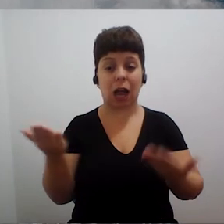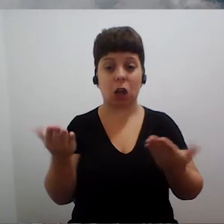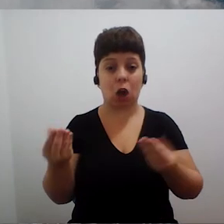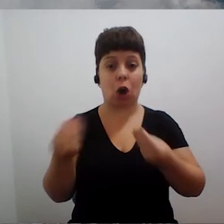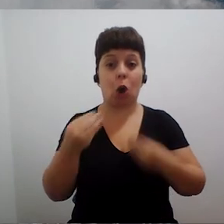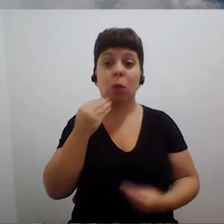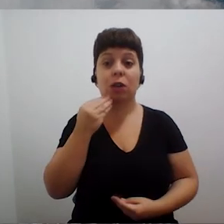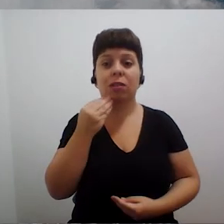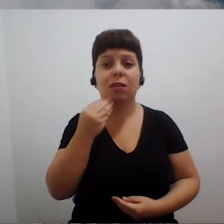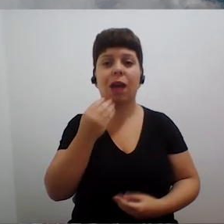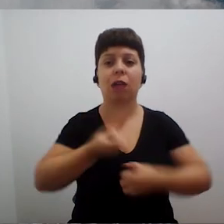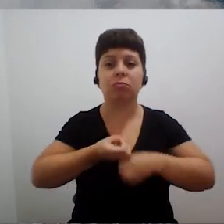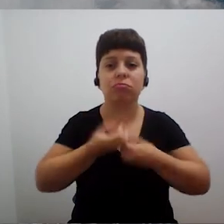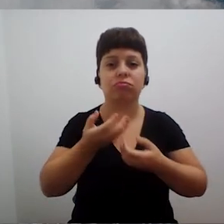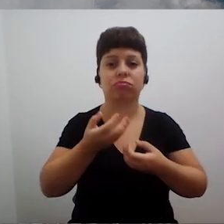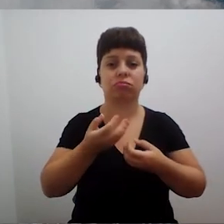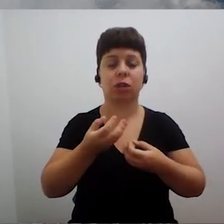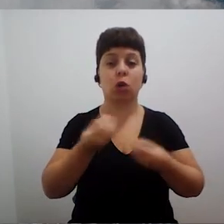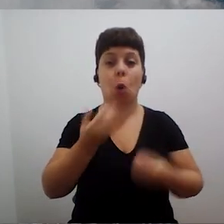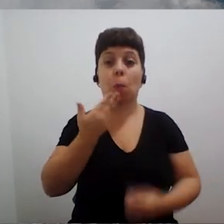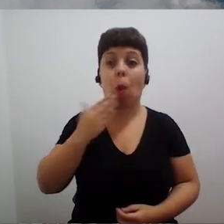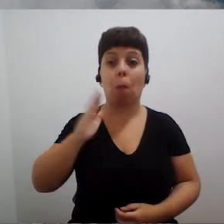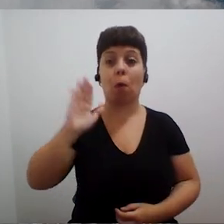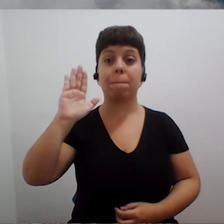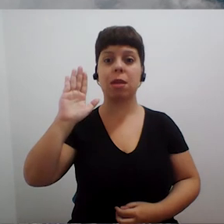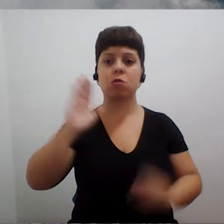do compromisso das igrejas, o movimento ecumênico em relação a água